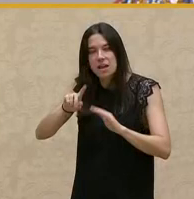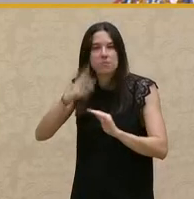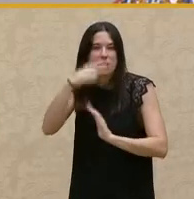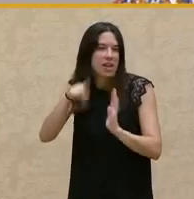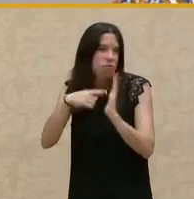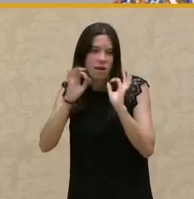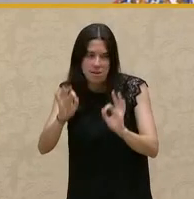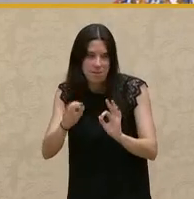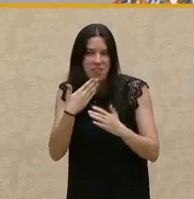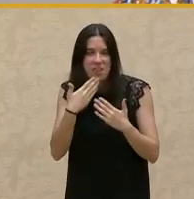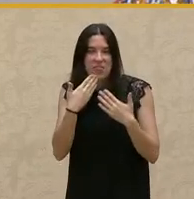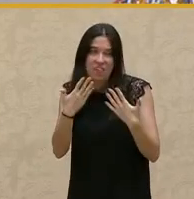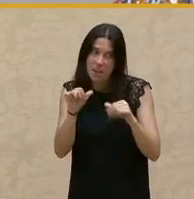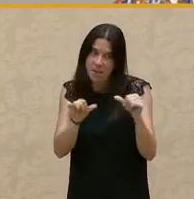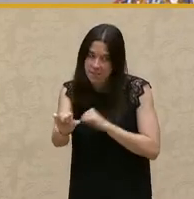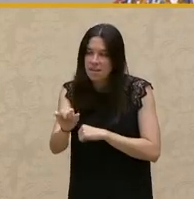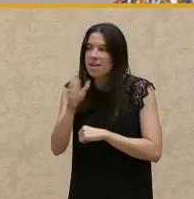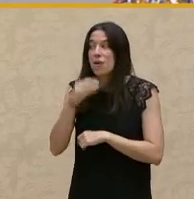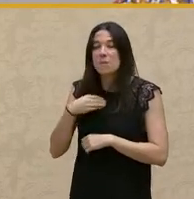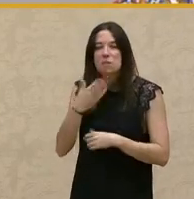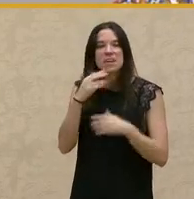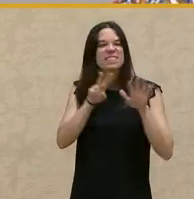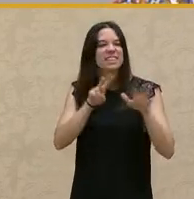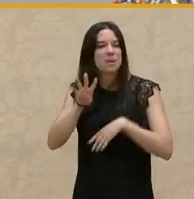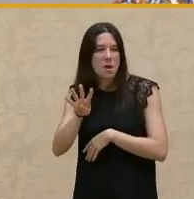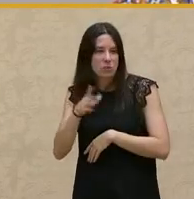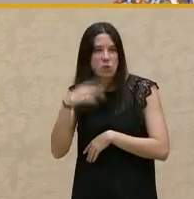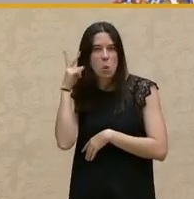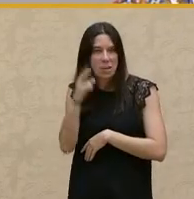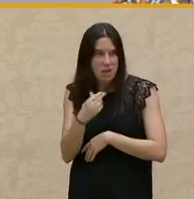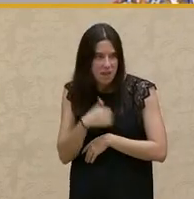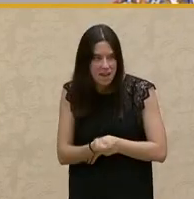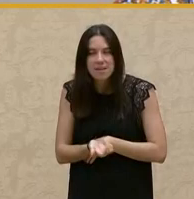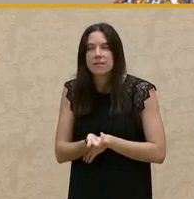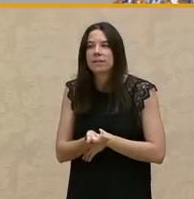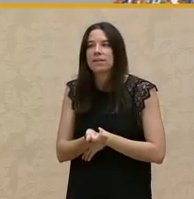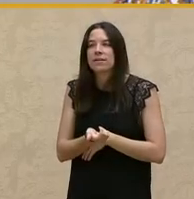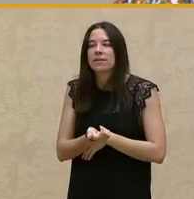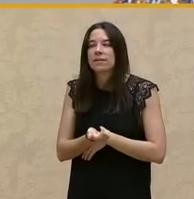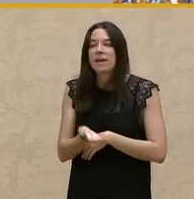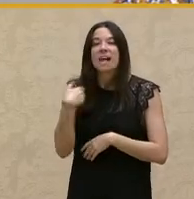Tengo ahora 74 años, estoy jubilado como asesor jurídico de la ONCE,